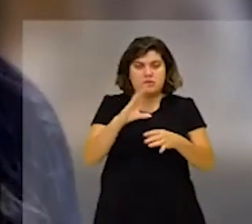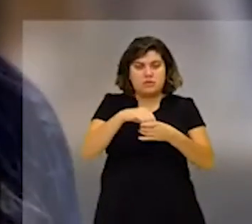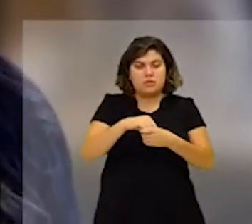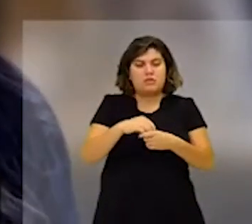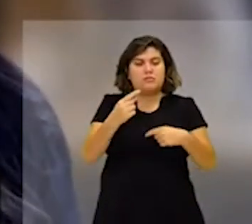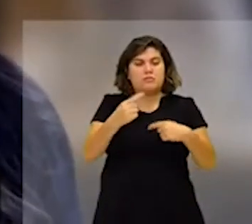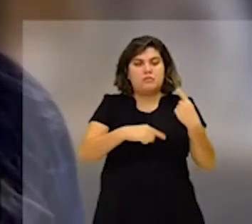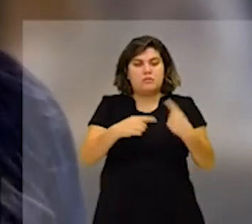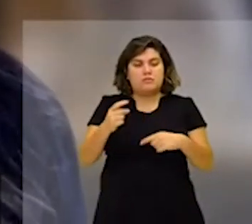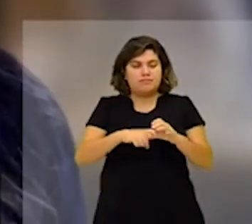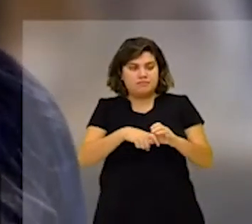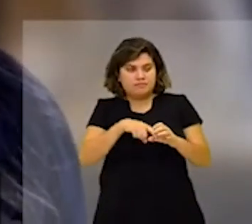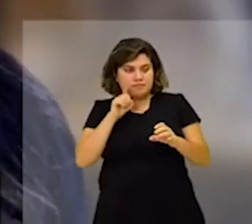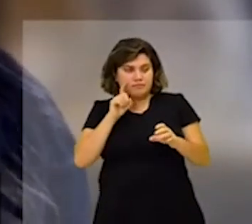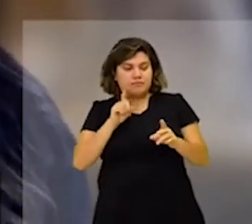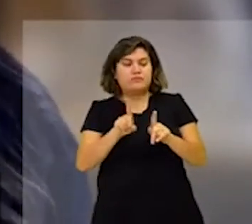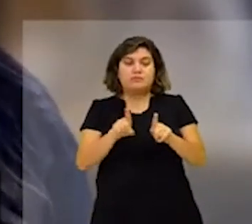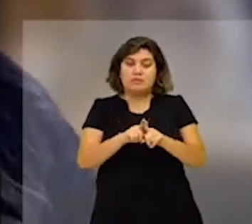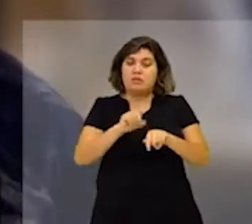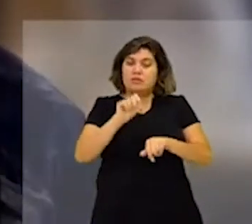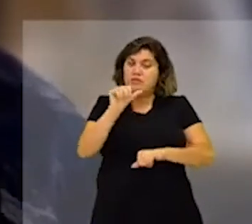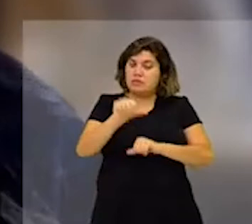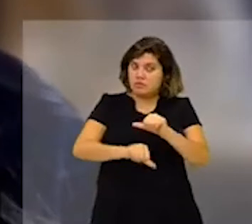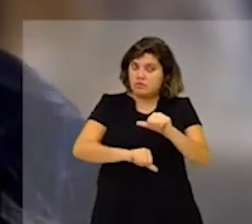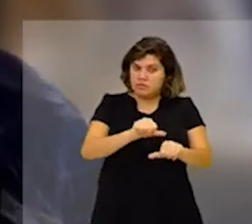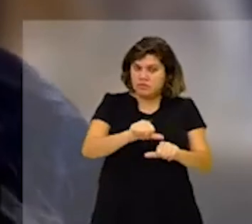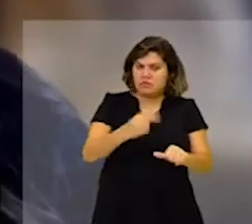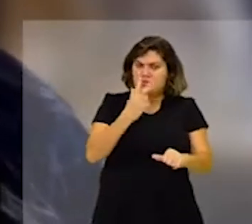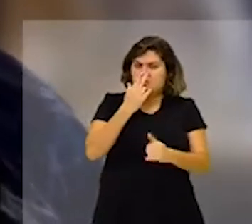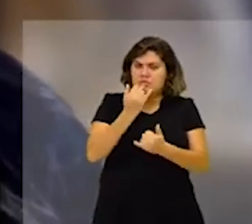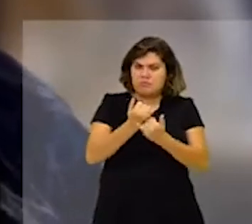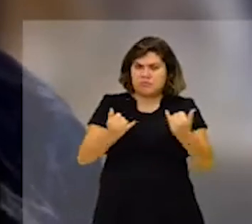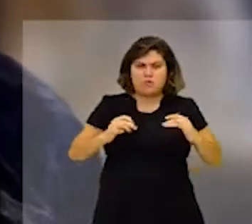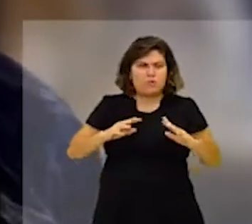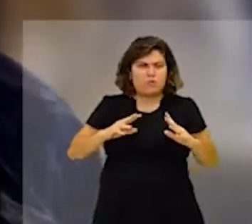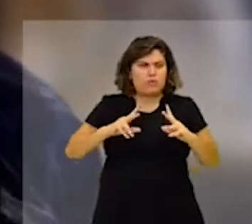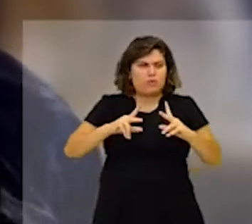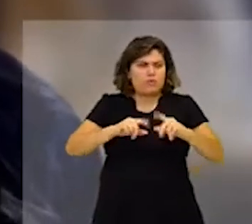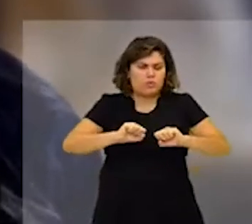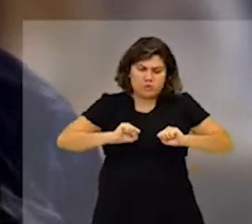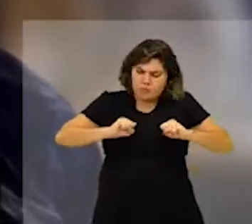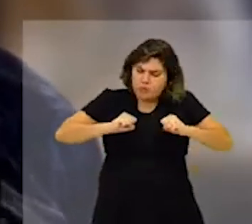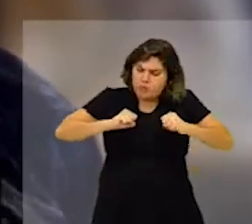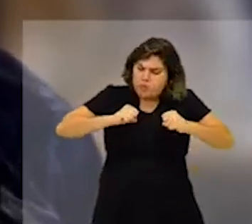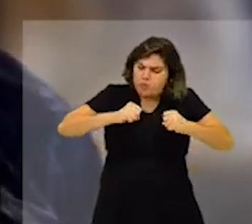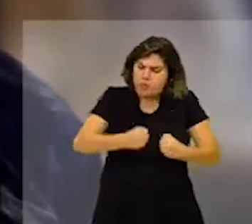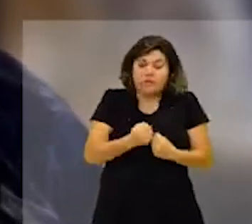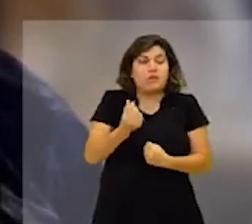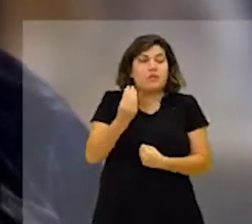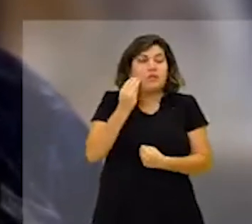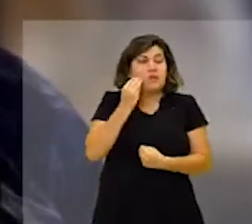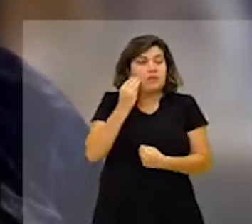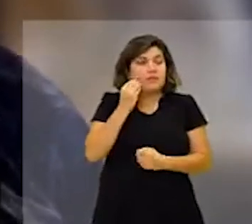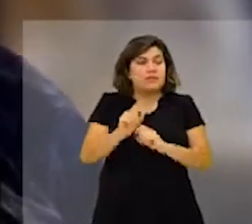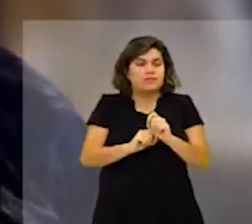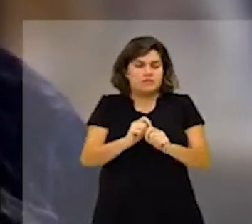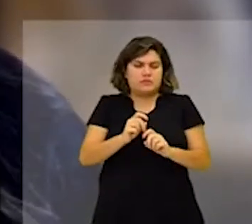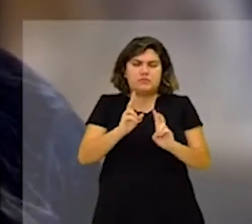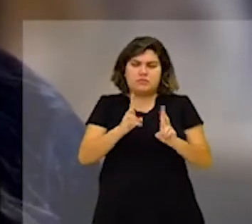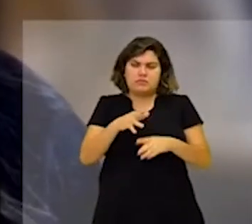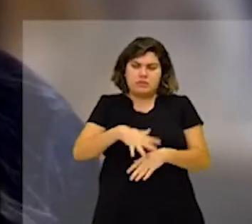e transformadora me parece pelo esforço de todas e todos aqui é justamente nesse sentido então EA